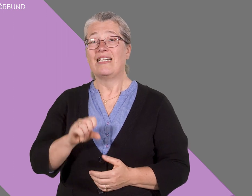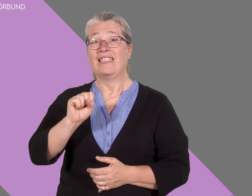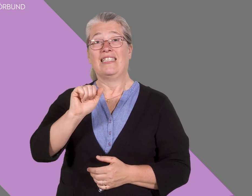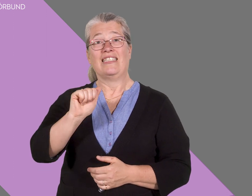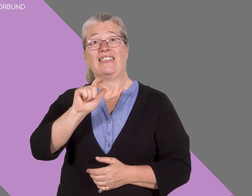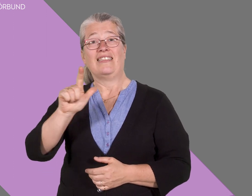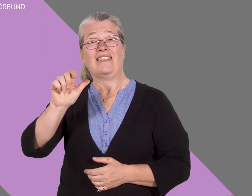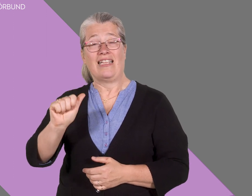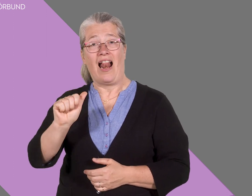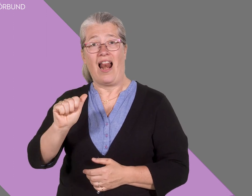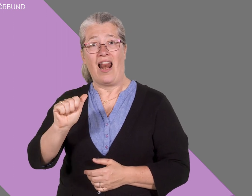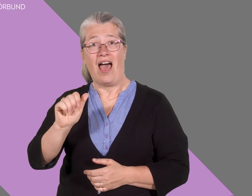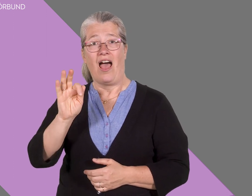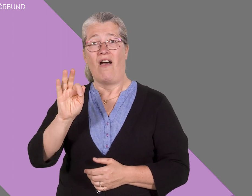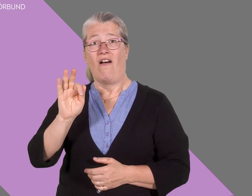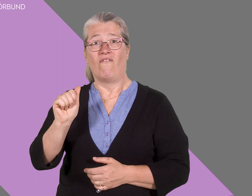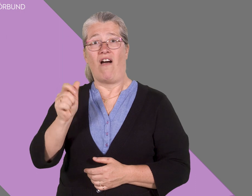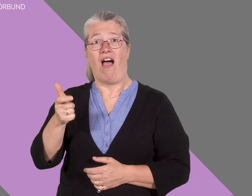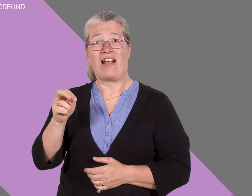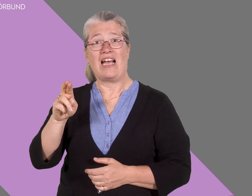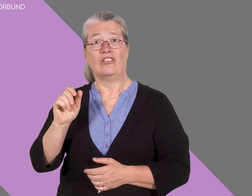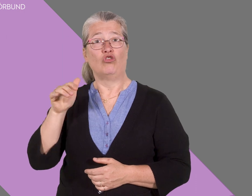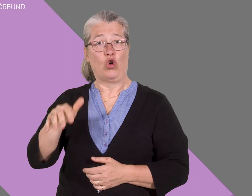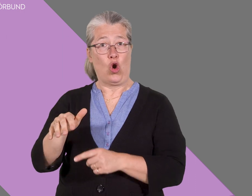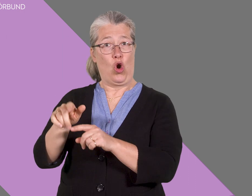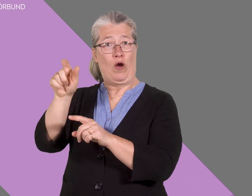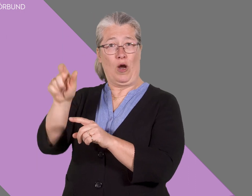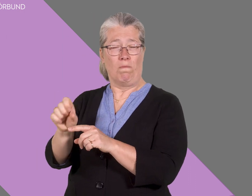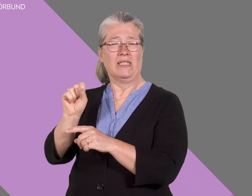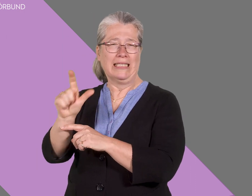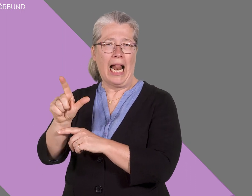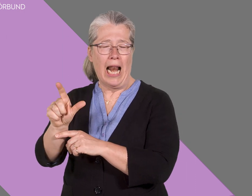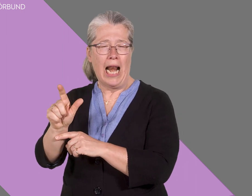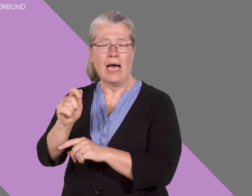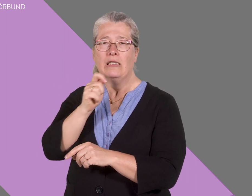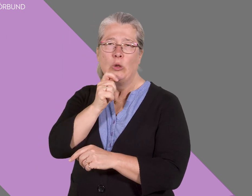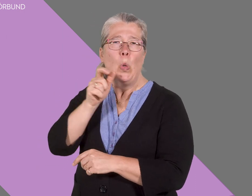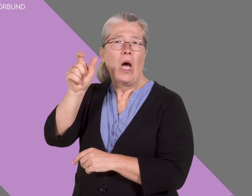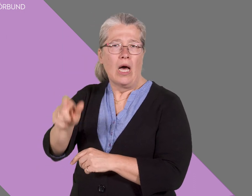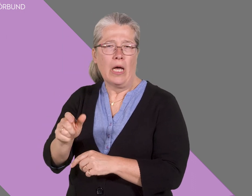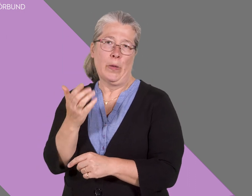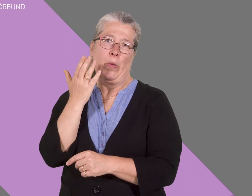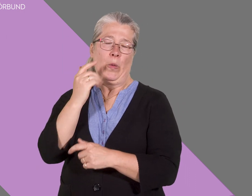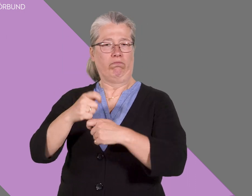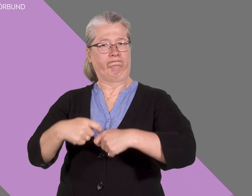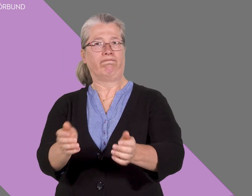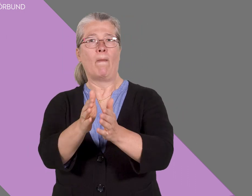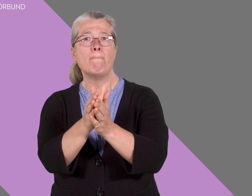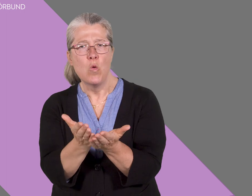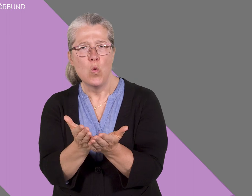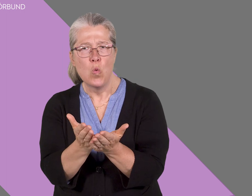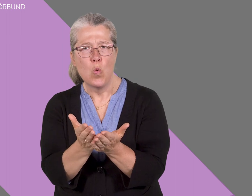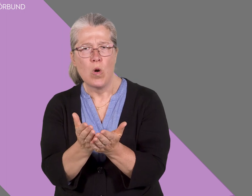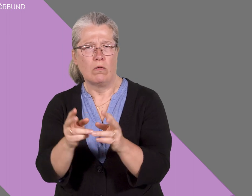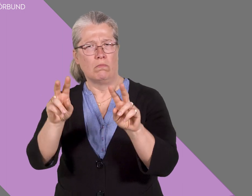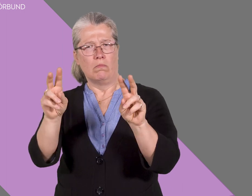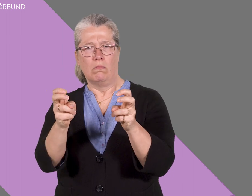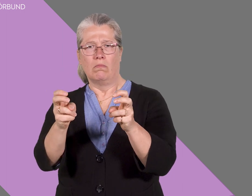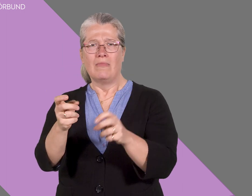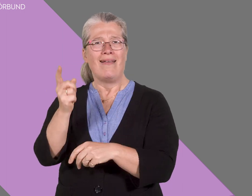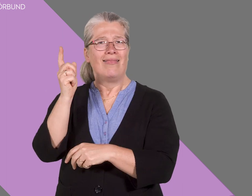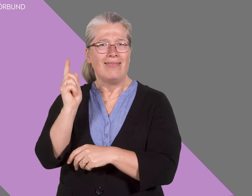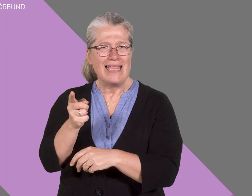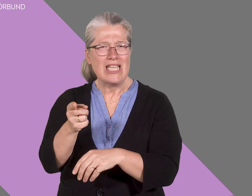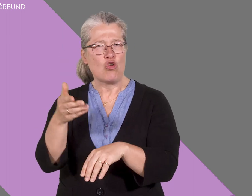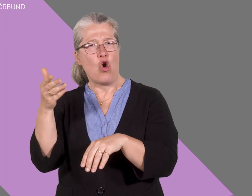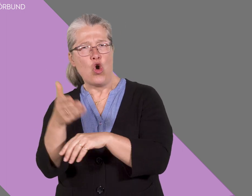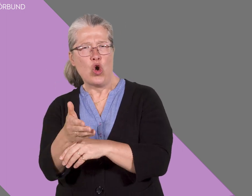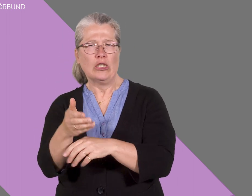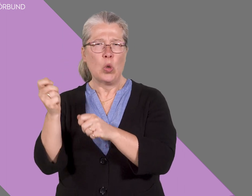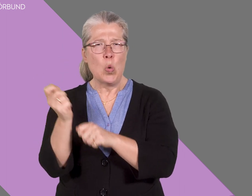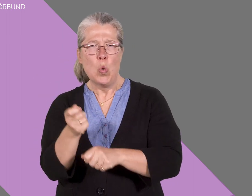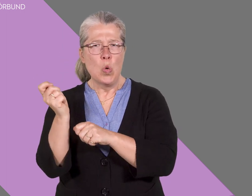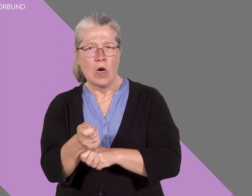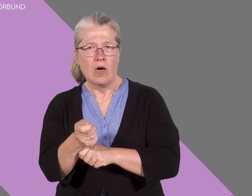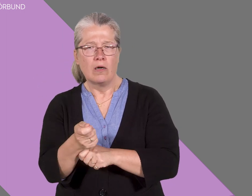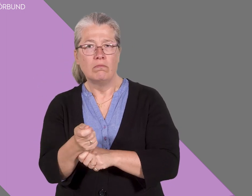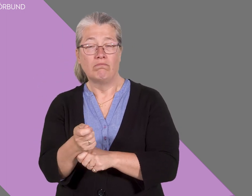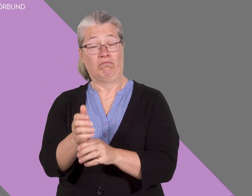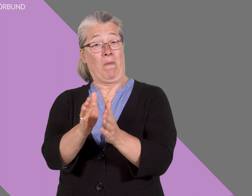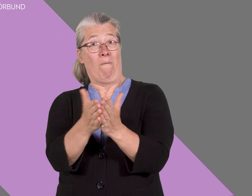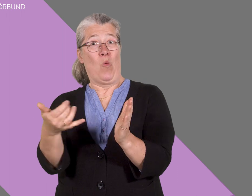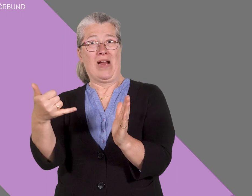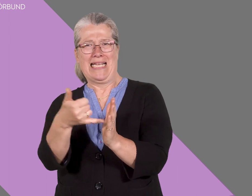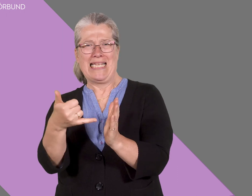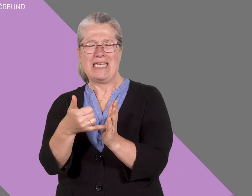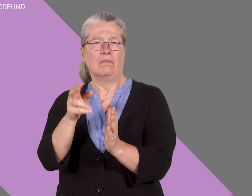Journalisten Salla Fagerströms nyutkomna bok ”Tio yxhugg” (”Kymmenen kirveeniskua”) -